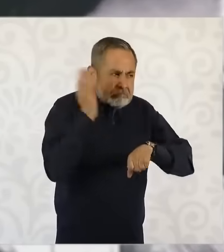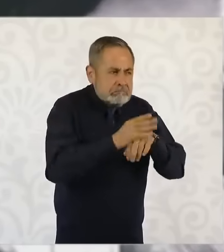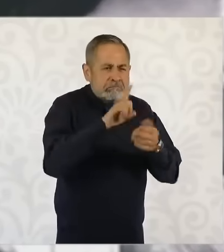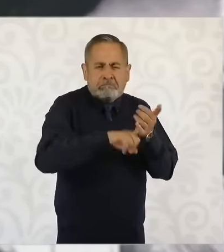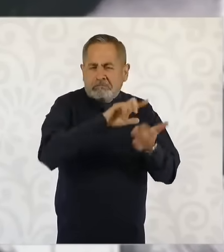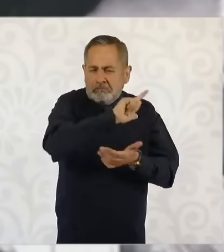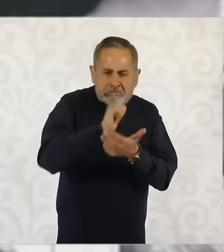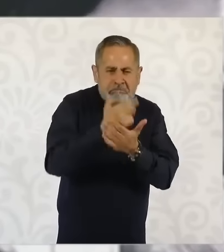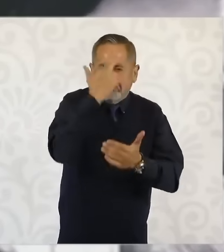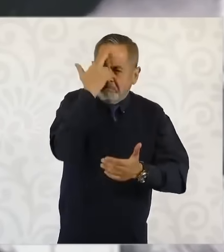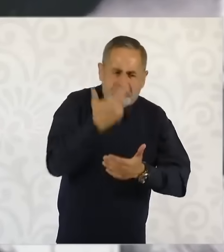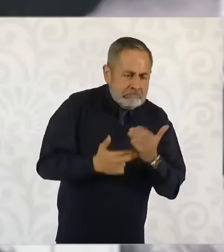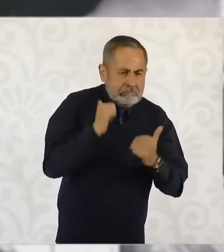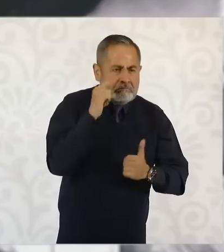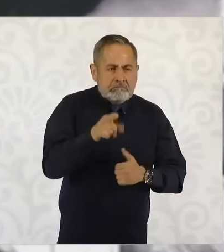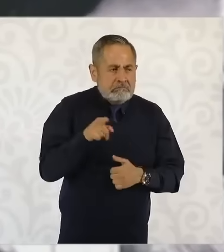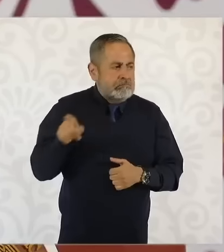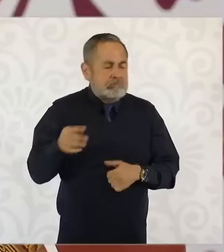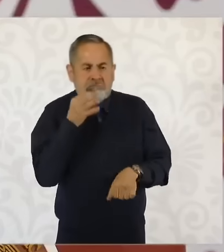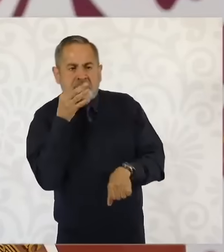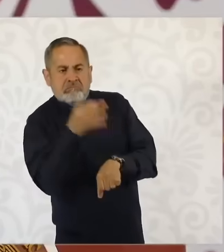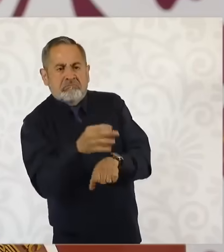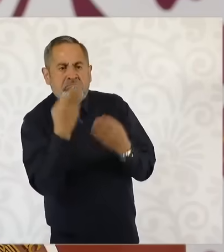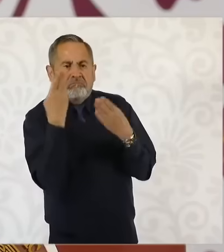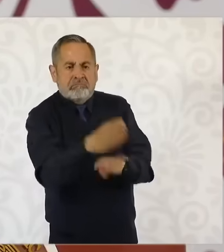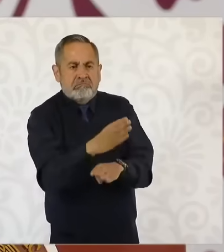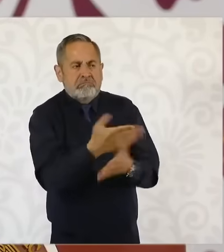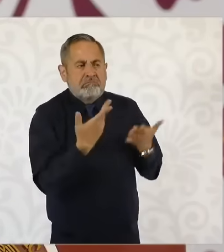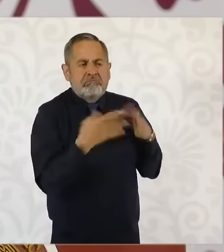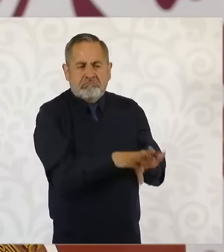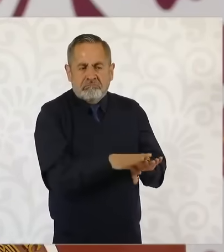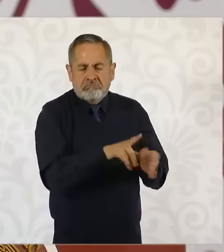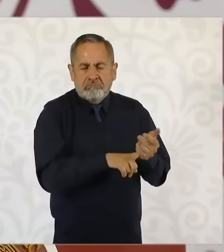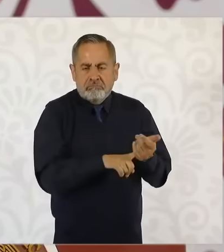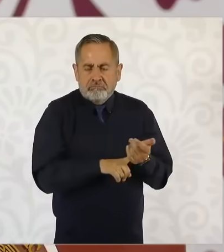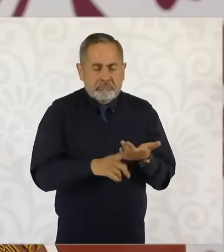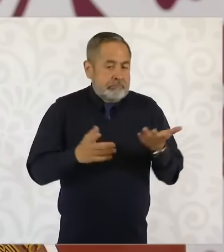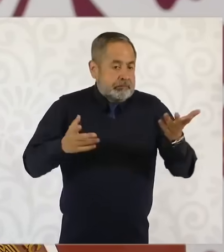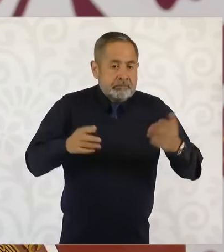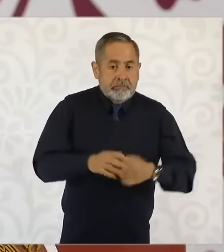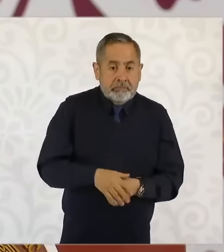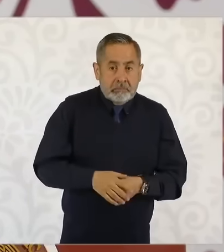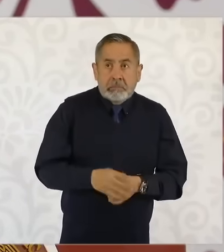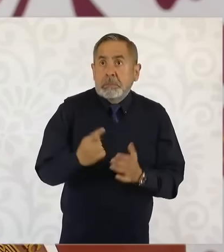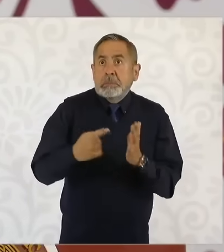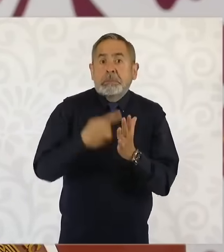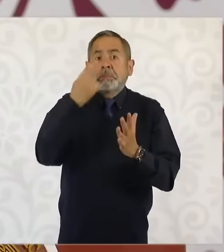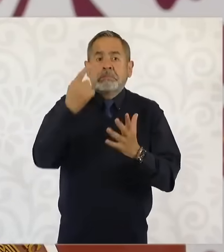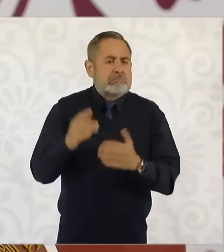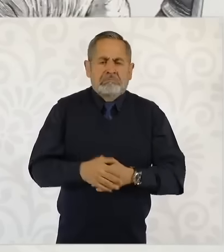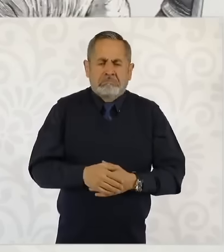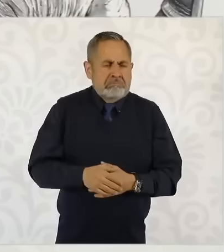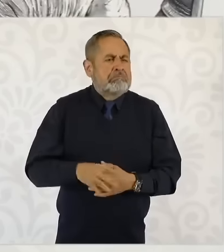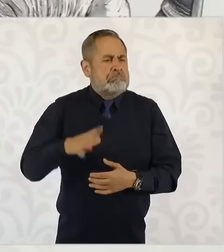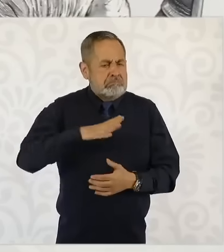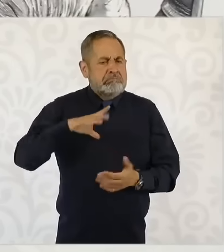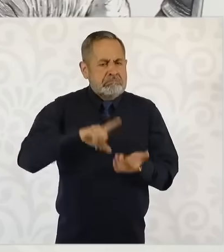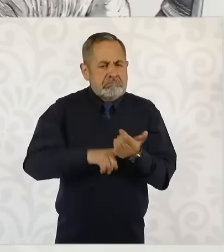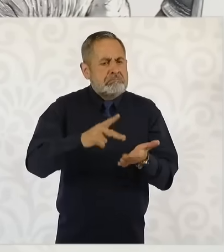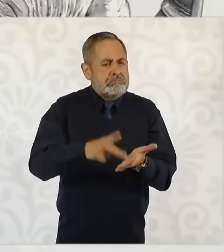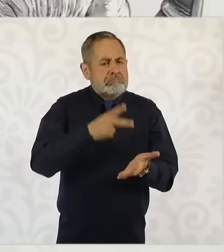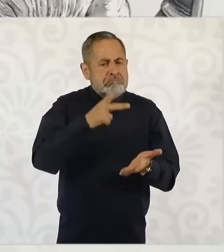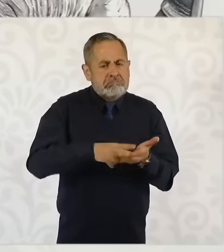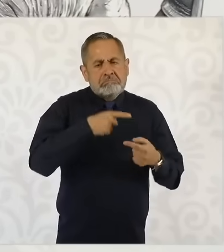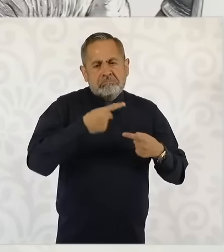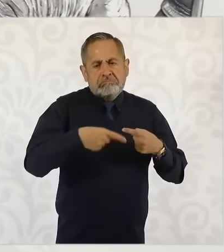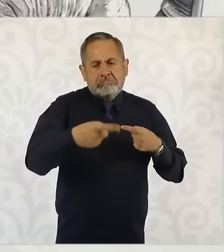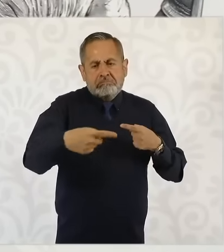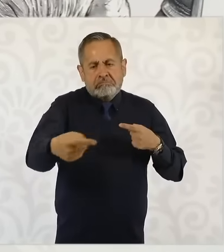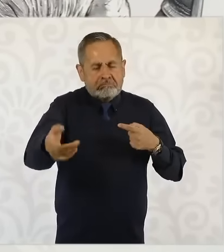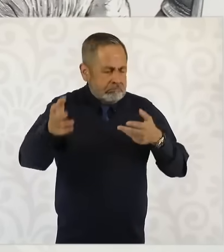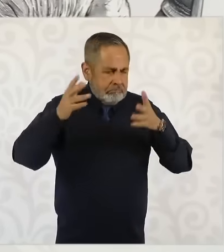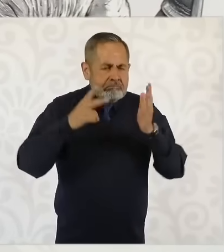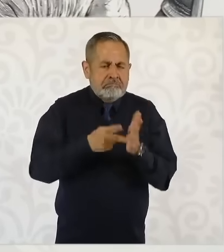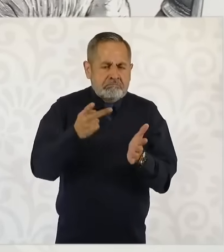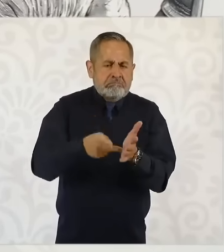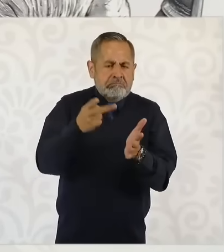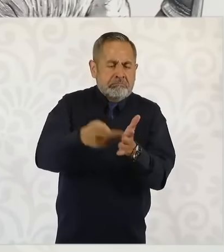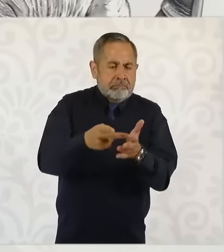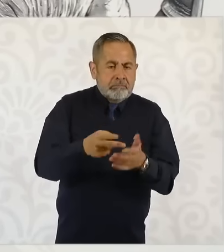conducta no es rara de vez en cuando algún acto como estos se hace algo escandaloso vemos la